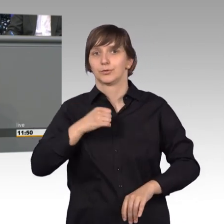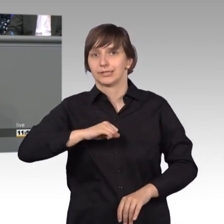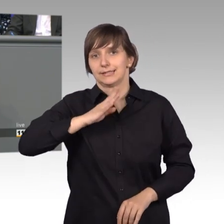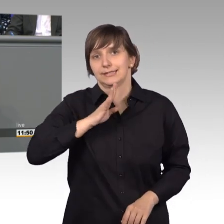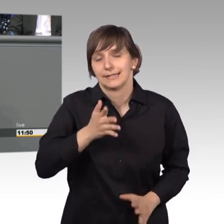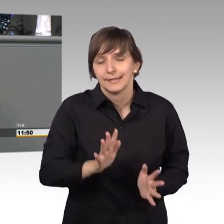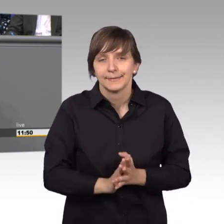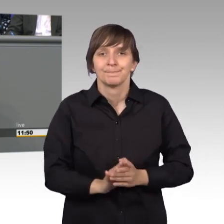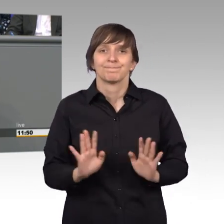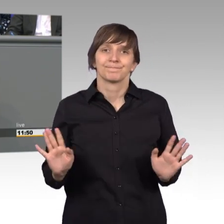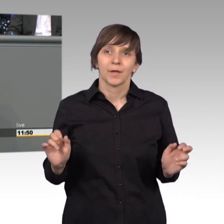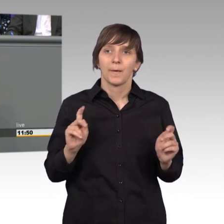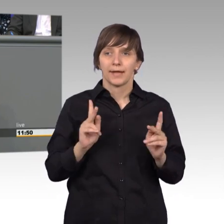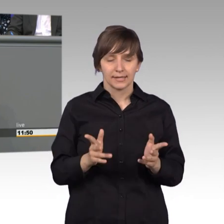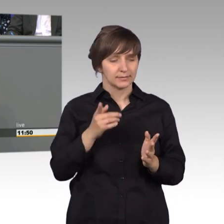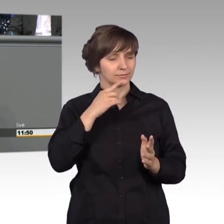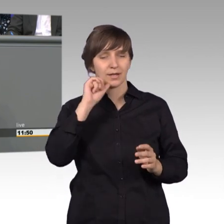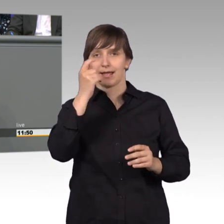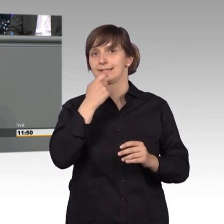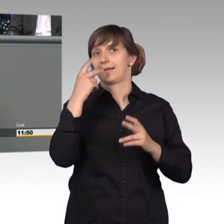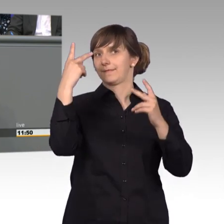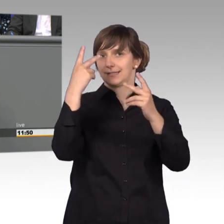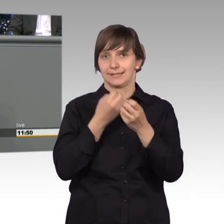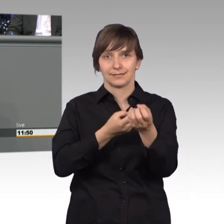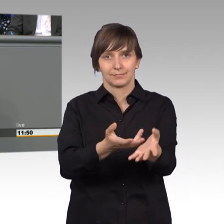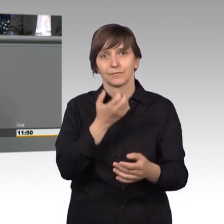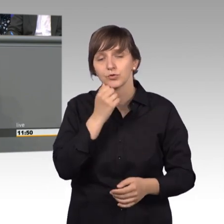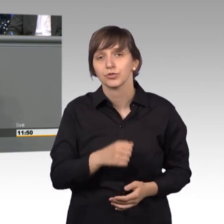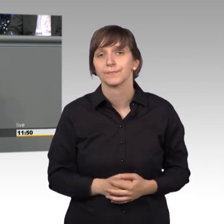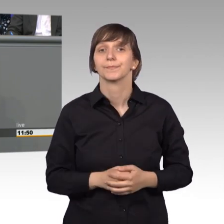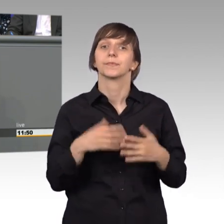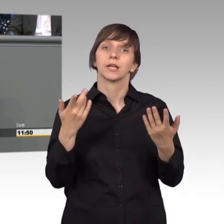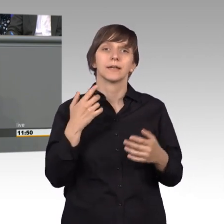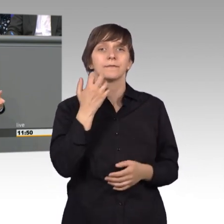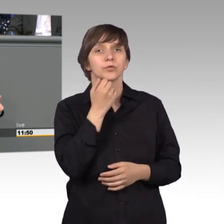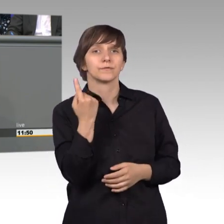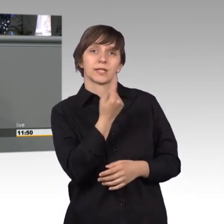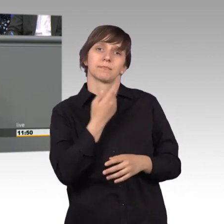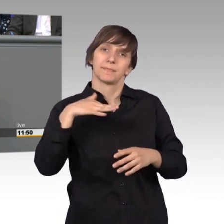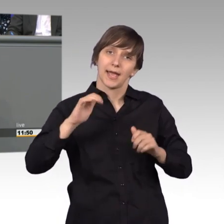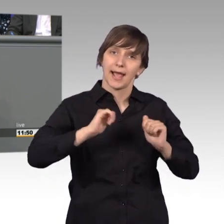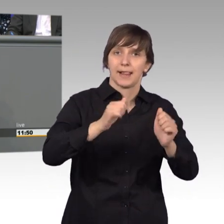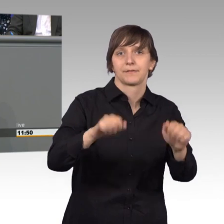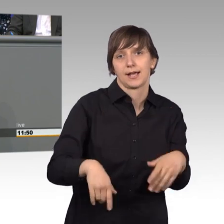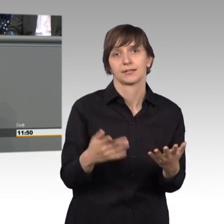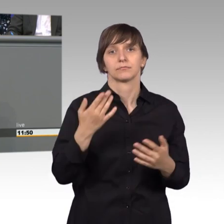So, ich will nämlich noch etwas ganz wichtig sagen. Ich wünschte mir, wir könnten öfter helfen, besonders im Einzelfall bei einzelnen Personen.